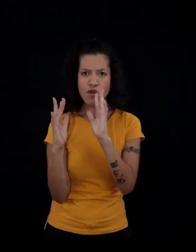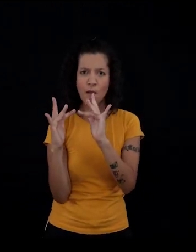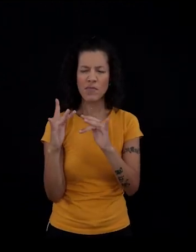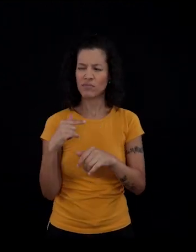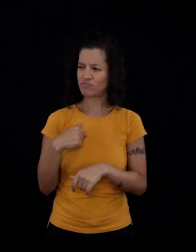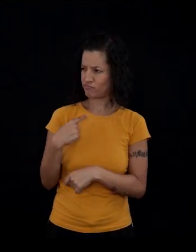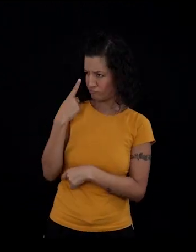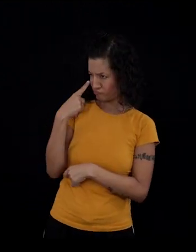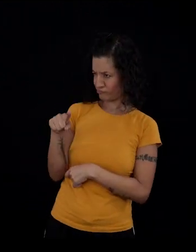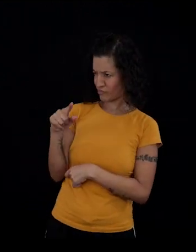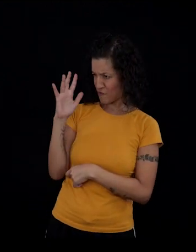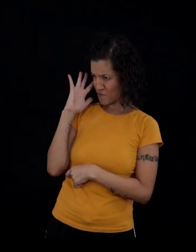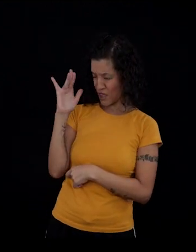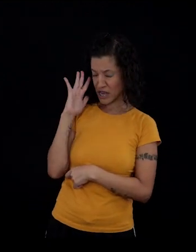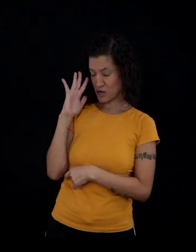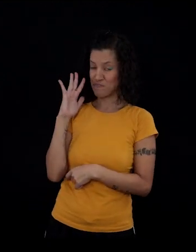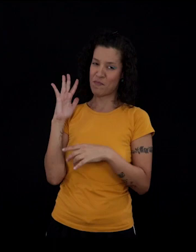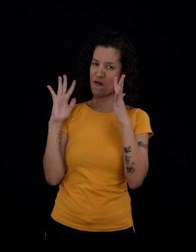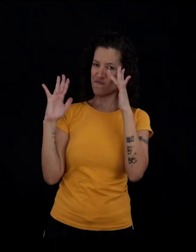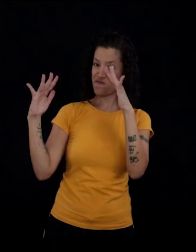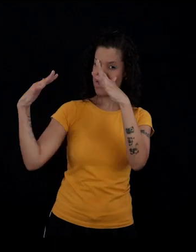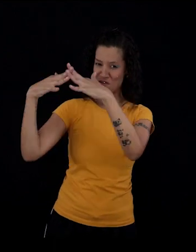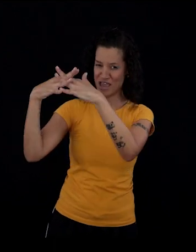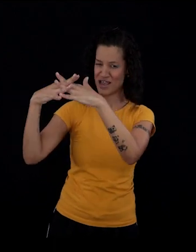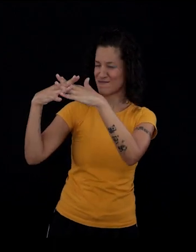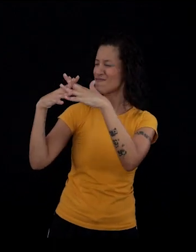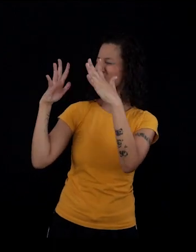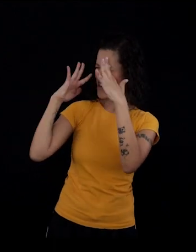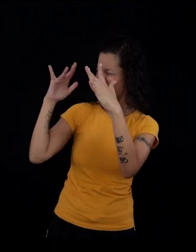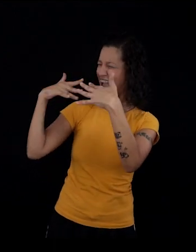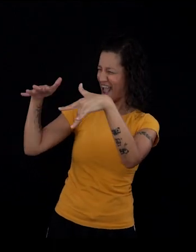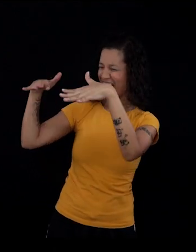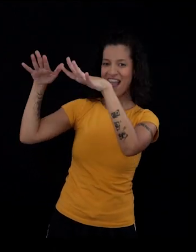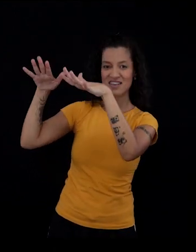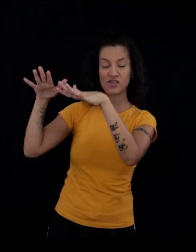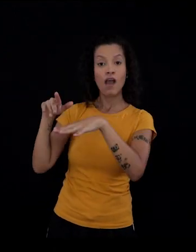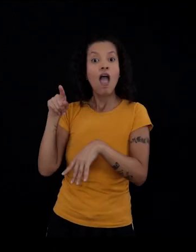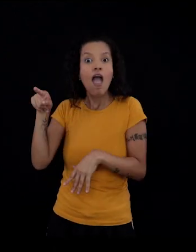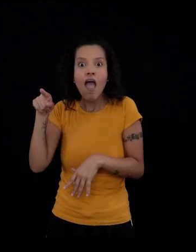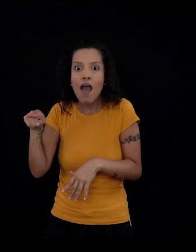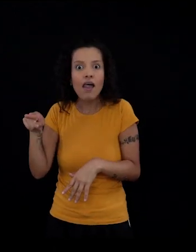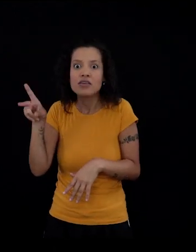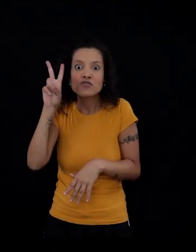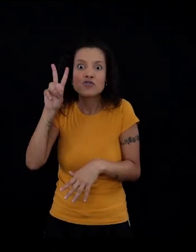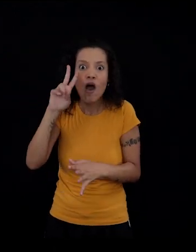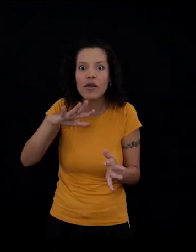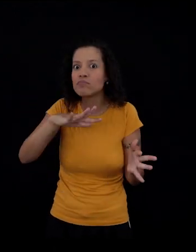Pensei: está viajando na onda dela, deixa ela viajar. Daí ela construiu essa história do urubu